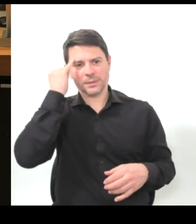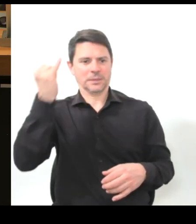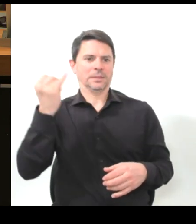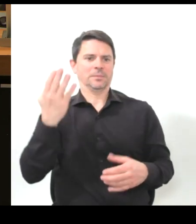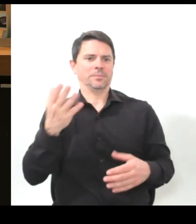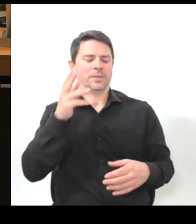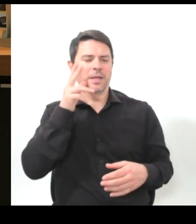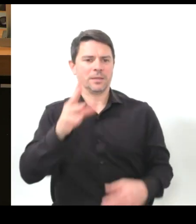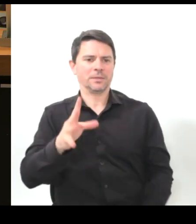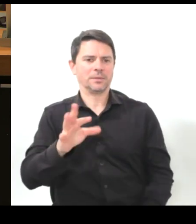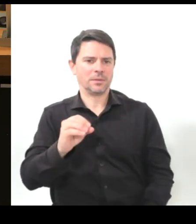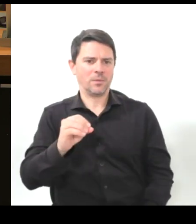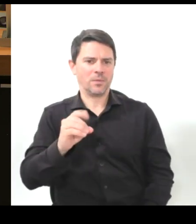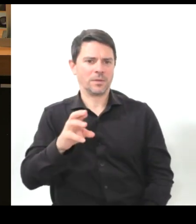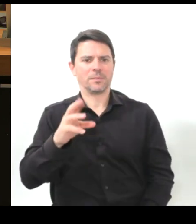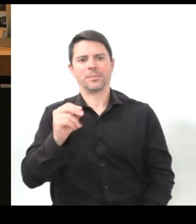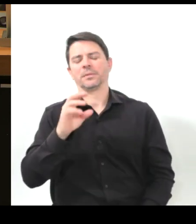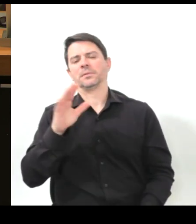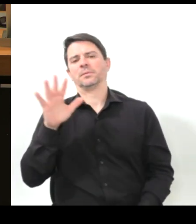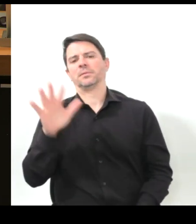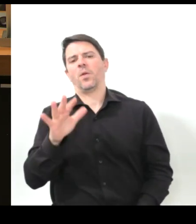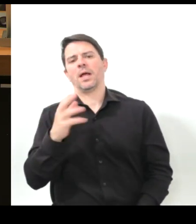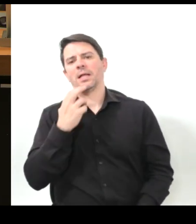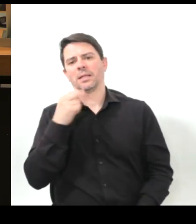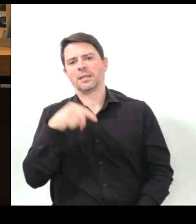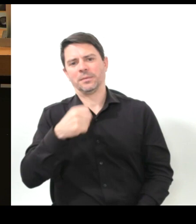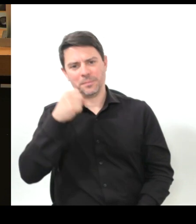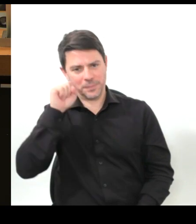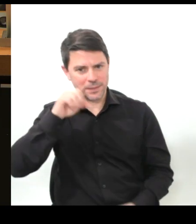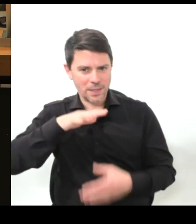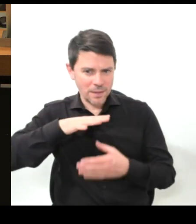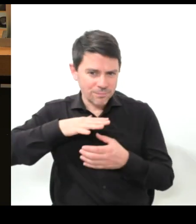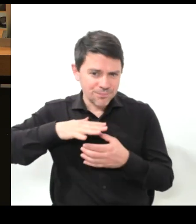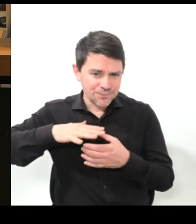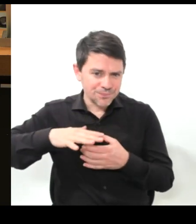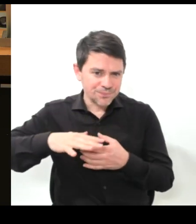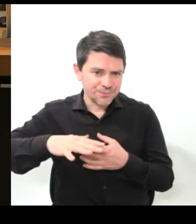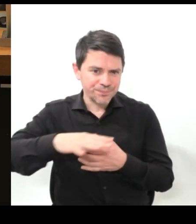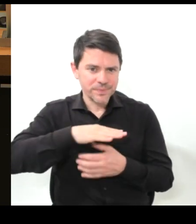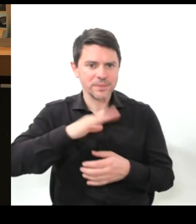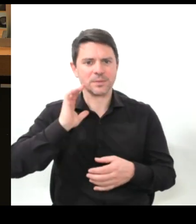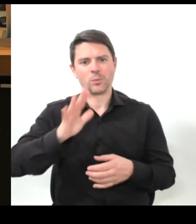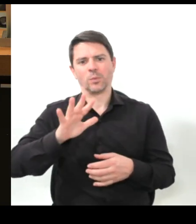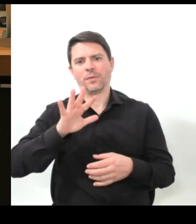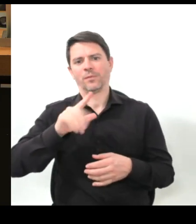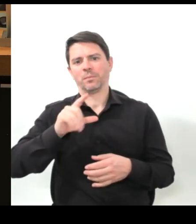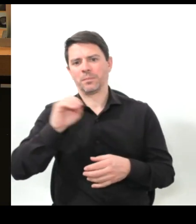man auch wissen, mit entsprechend geringerer Energieausbeute, verglichen mit Italien, Spanien, da macht das alles Sinn.